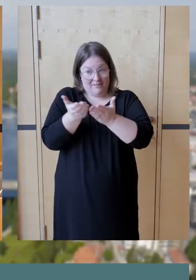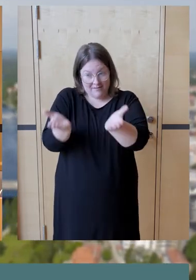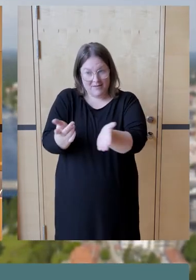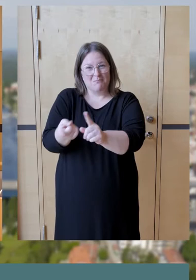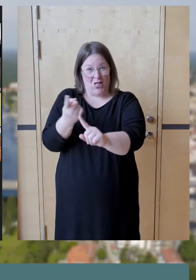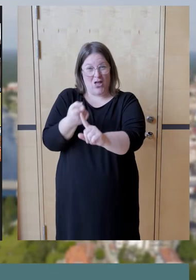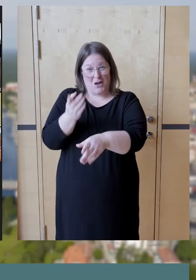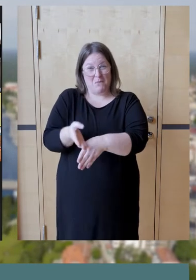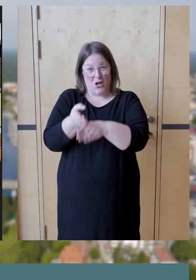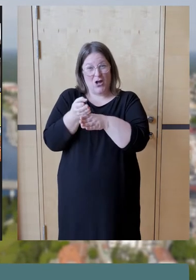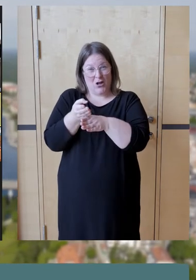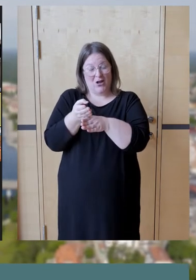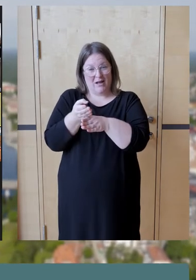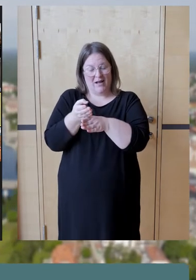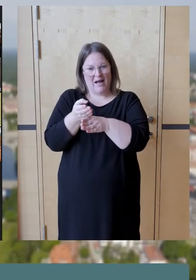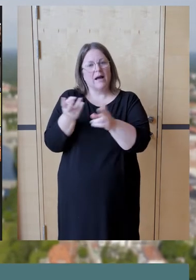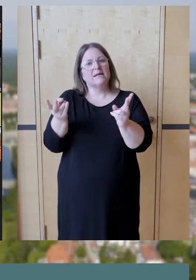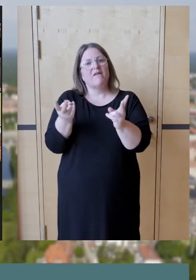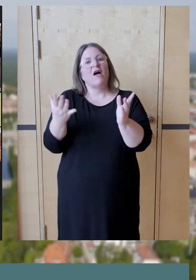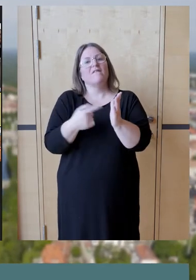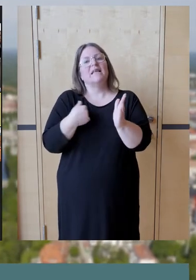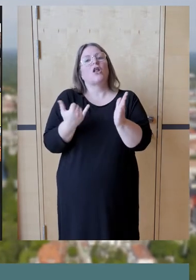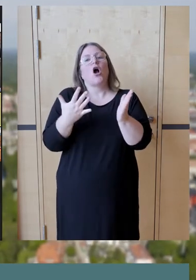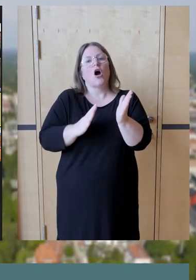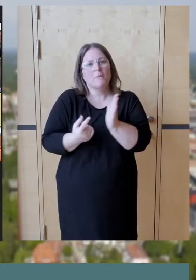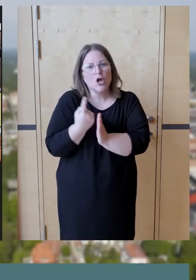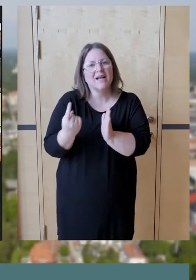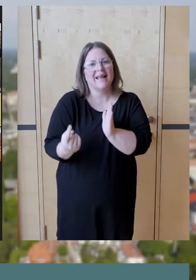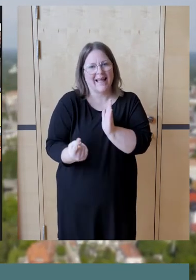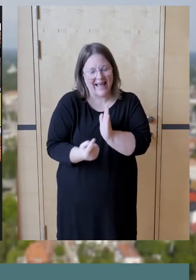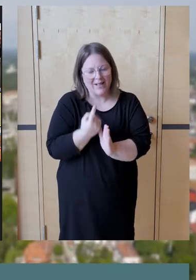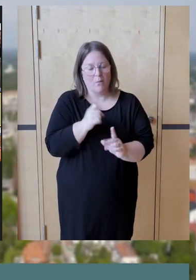Idag Går att bygga på Enligt gällande detaljplan Sen får ju vi